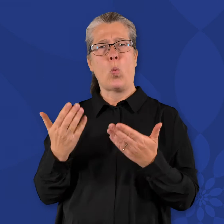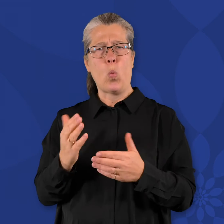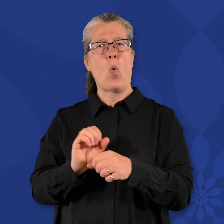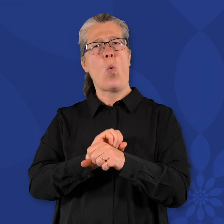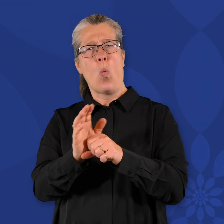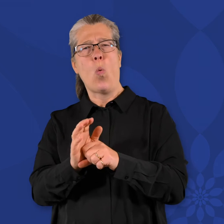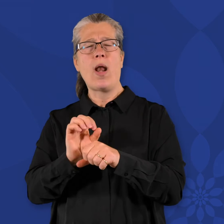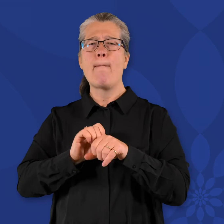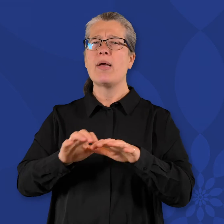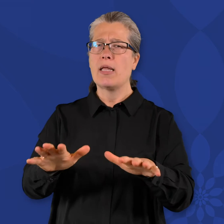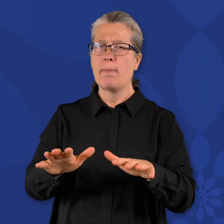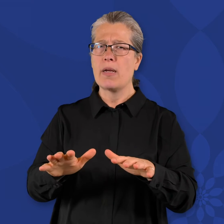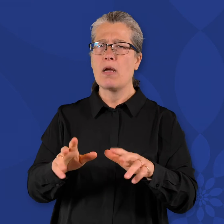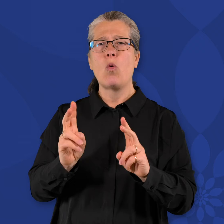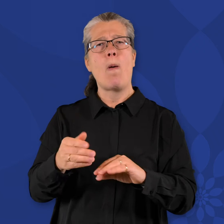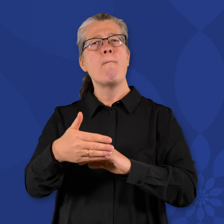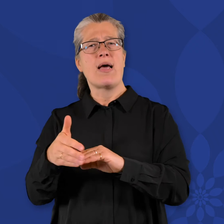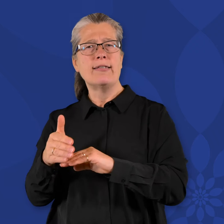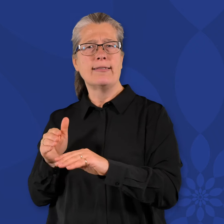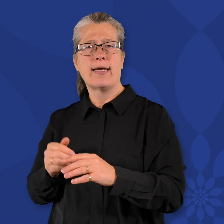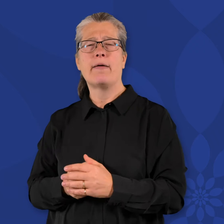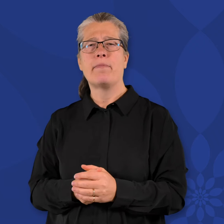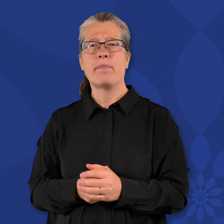till coronaepidemin och restriktionerna.